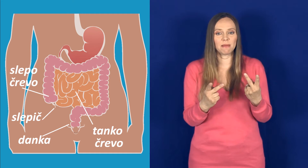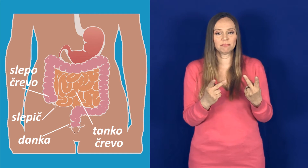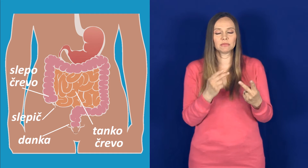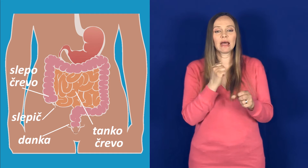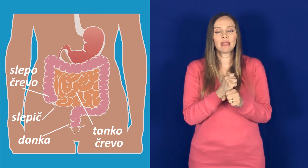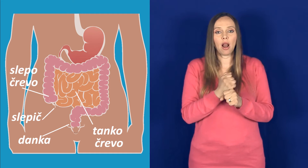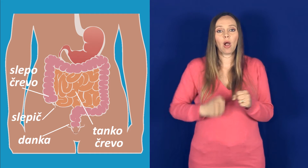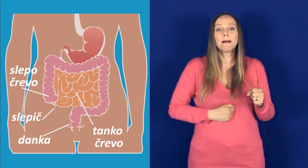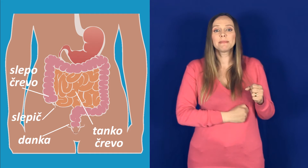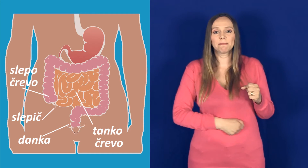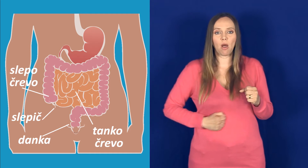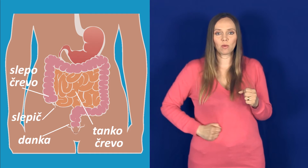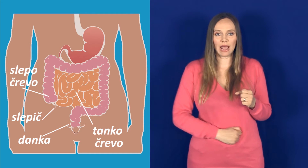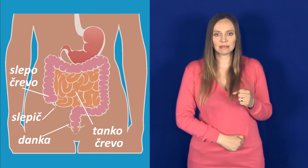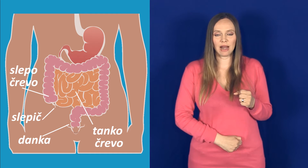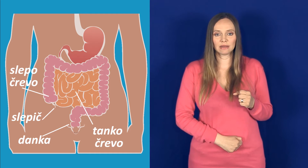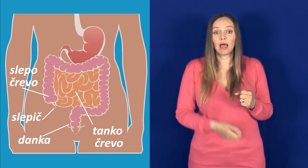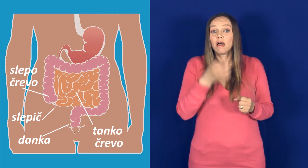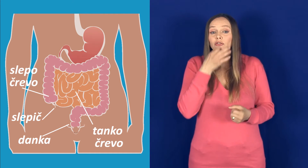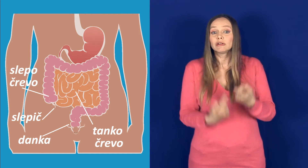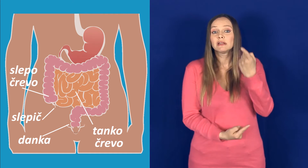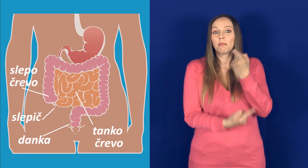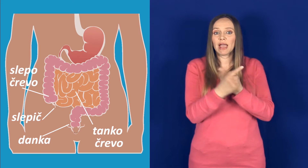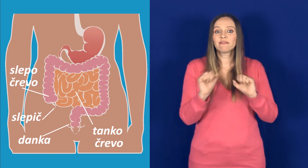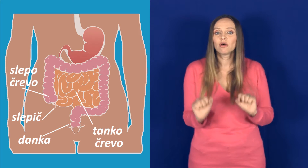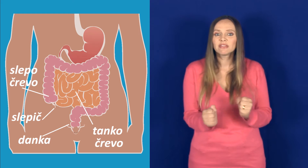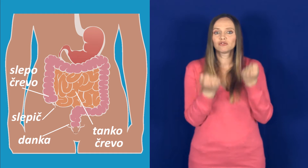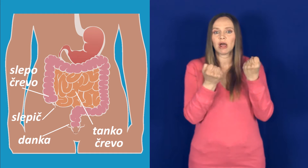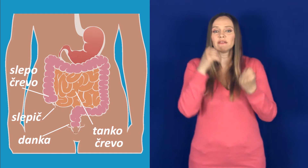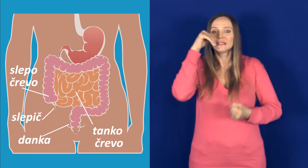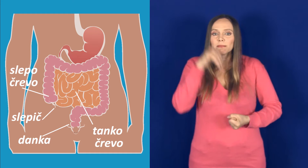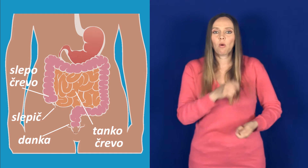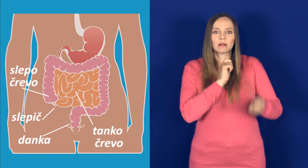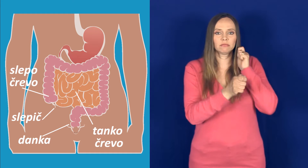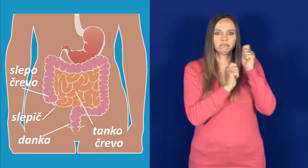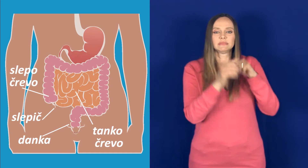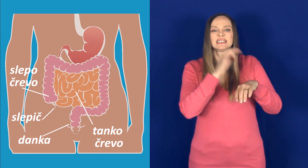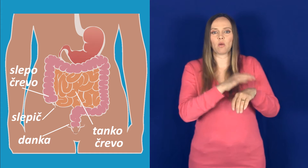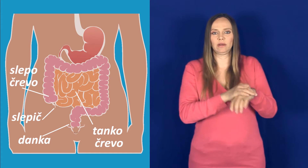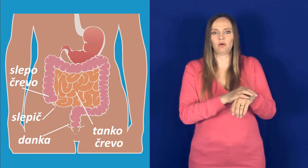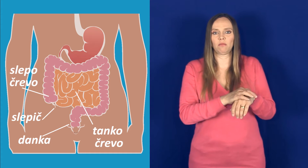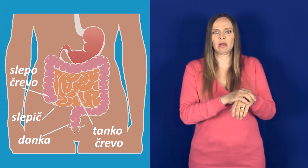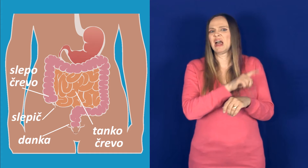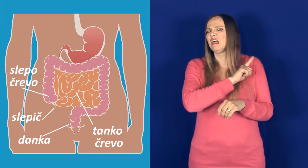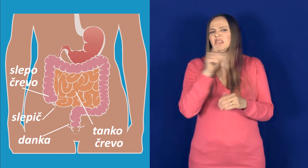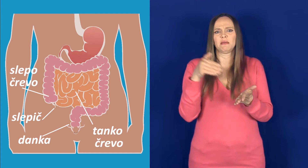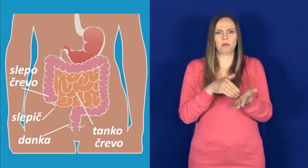Če se pojavijo težave, se morate pogovoriti z zdravnikom. Ni potrebno, da vam je nerodno.